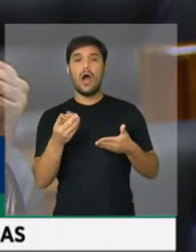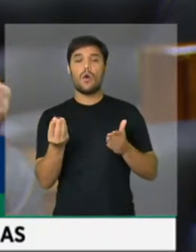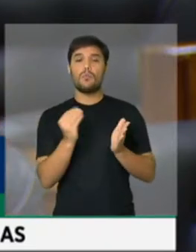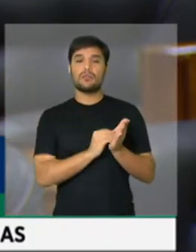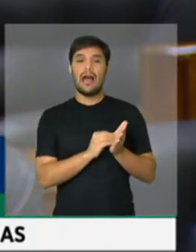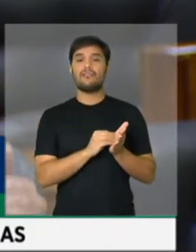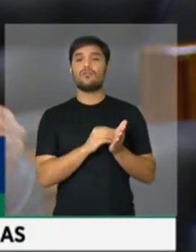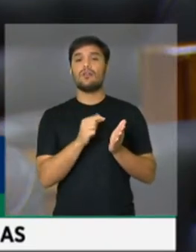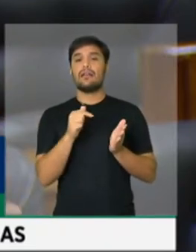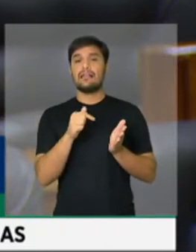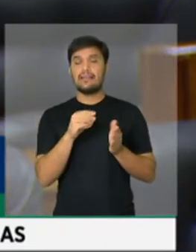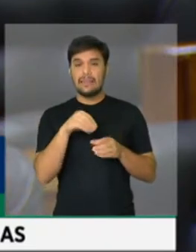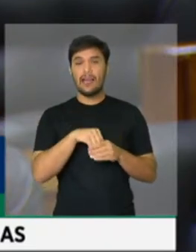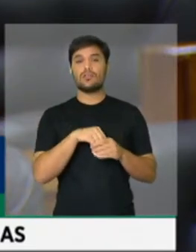MOTIVO CABE A PRESENTE QUESTÃO DE ORDEM. PORQUE O